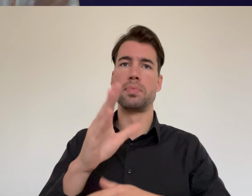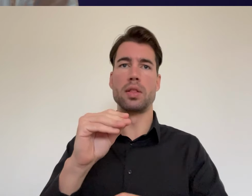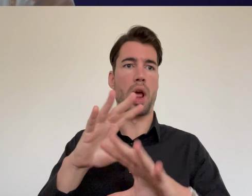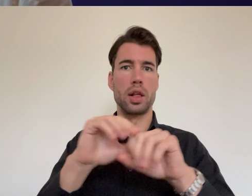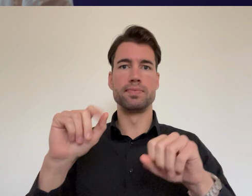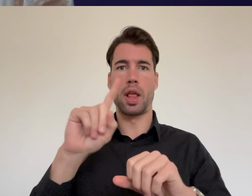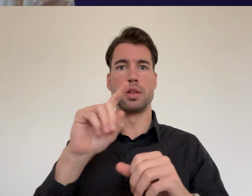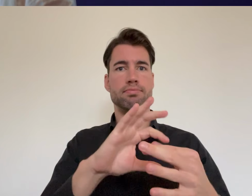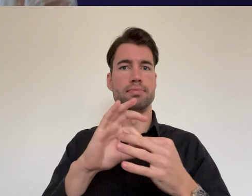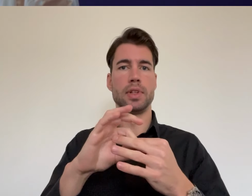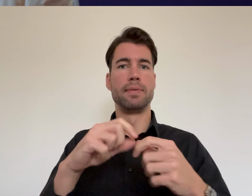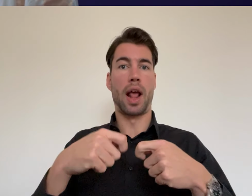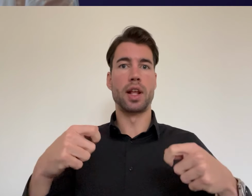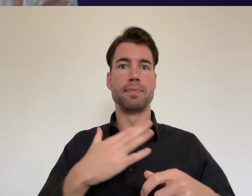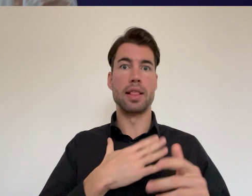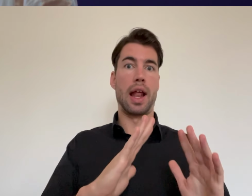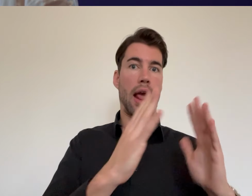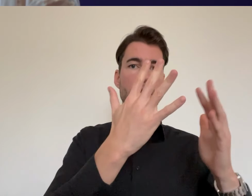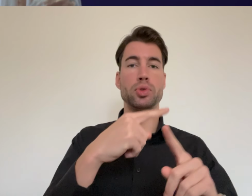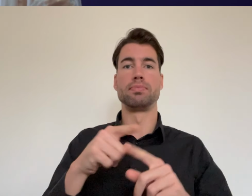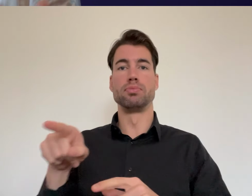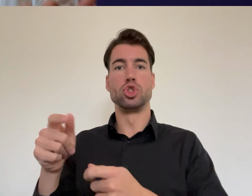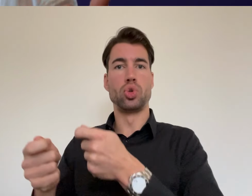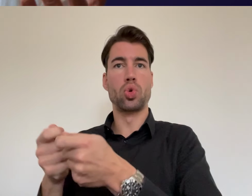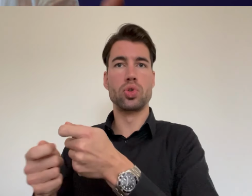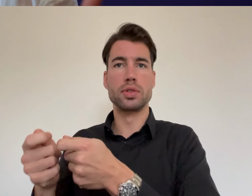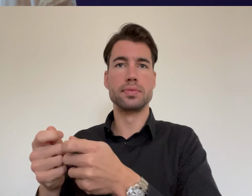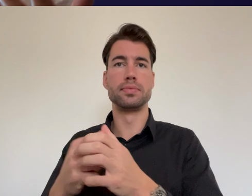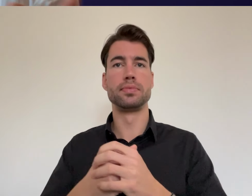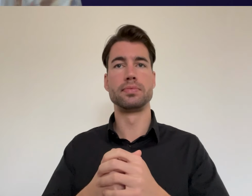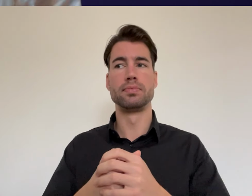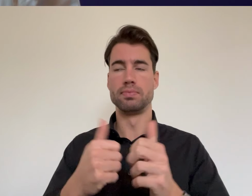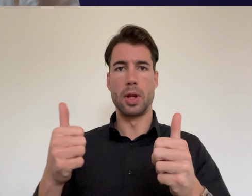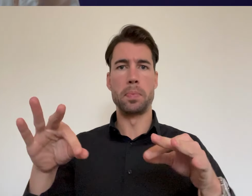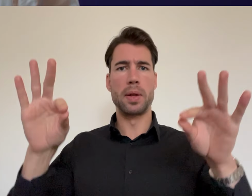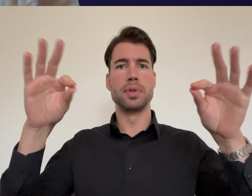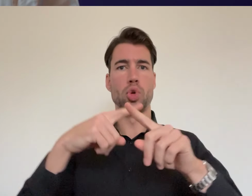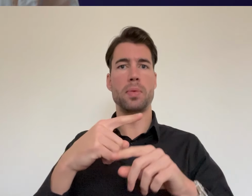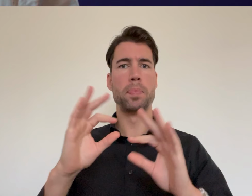de kwaliteit van leven en de kwaliteit van zorg verbetert en belangrijk maakt.